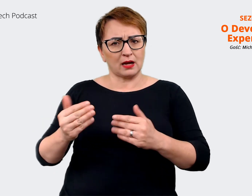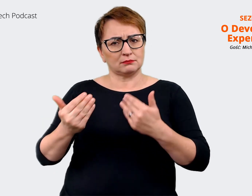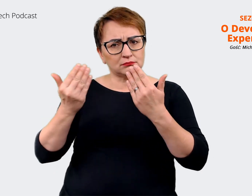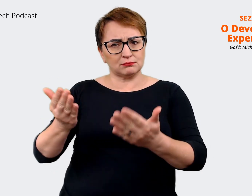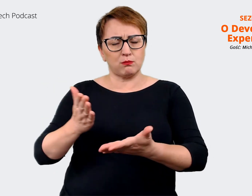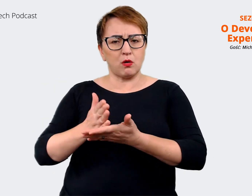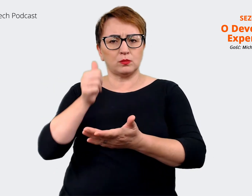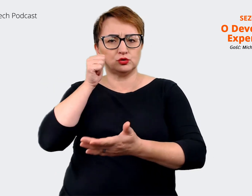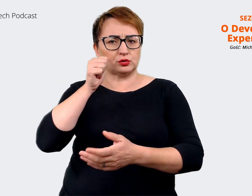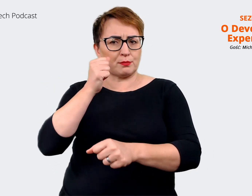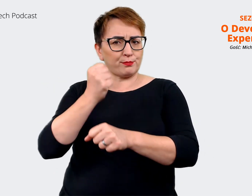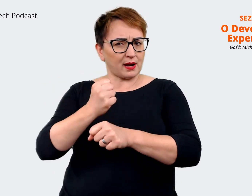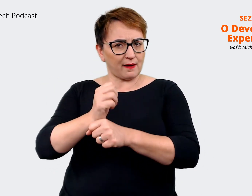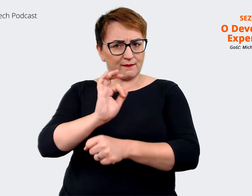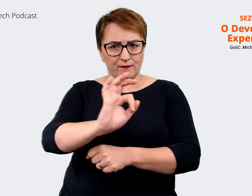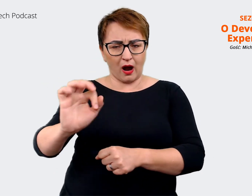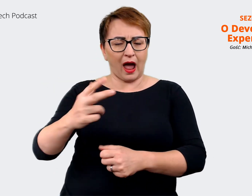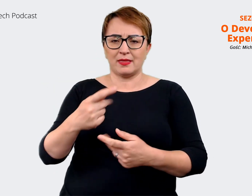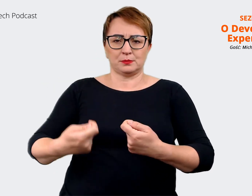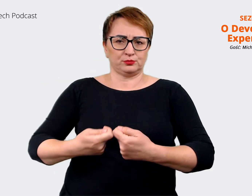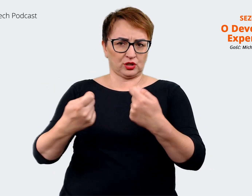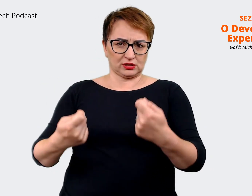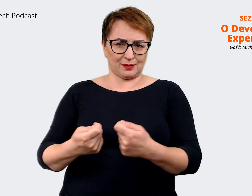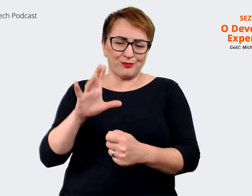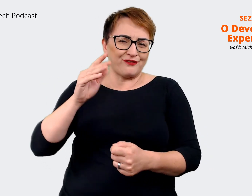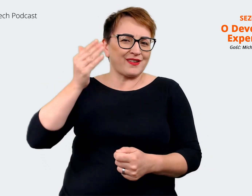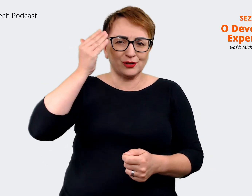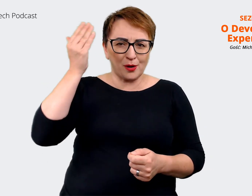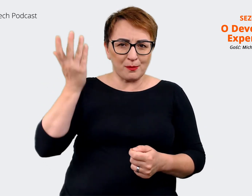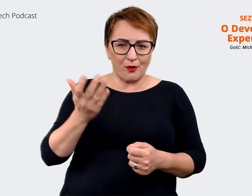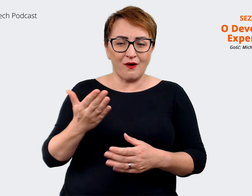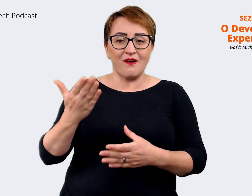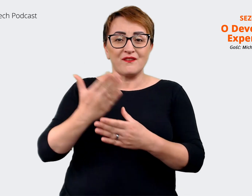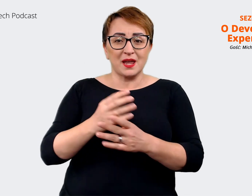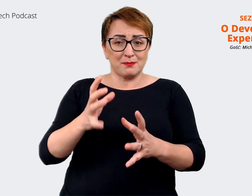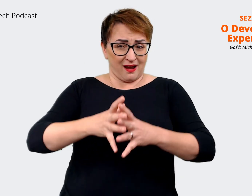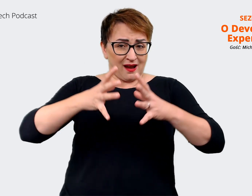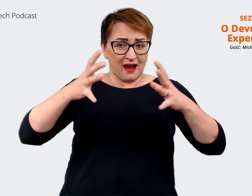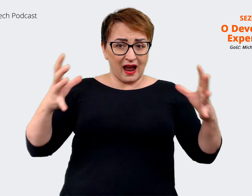faktycznie pomagały w codziennej pracy, a nie przeszkadzały, bo wiadomo, przy firmie